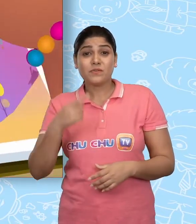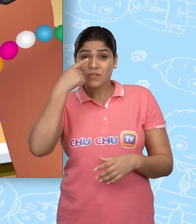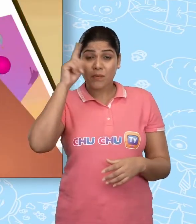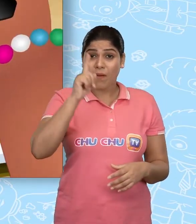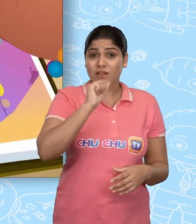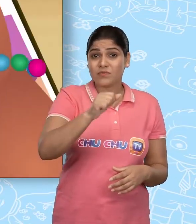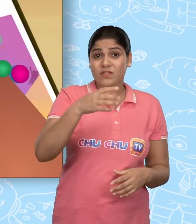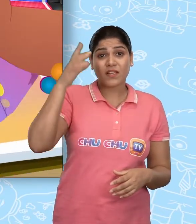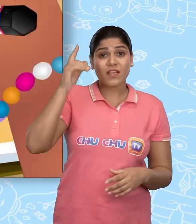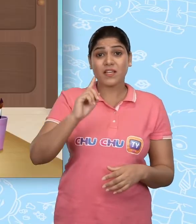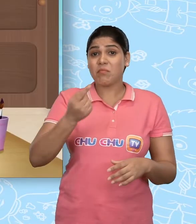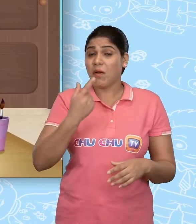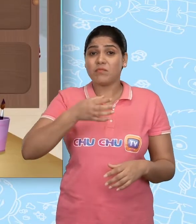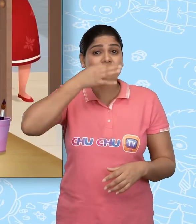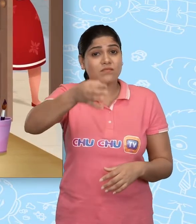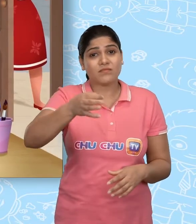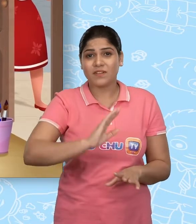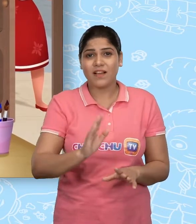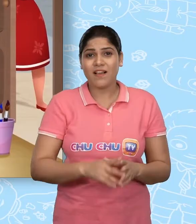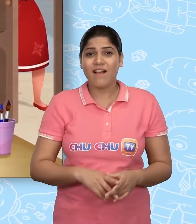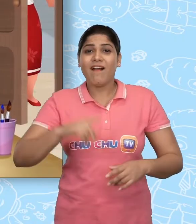उसकी माँ ने उसे एक बार भी याद नहीं दिलाया